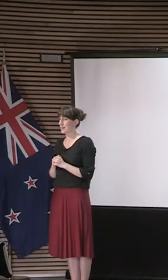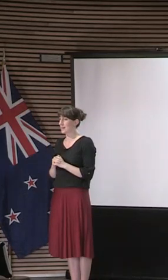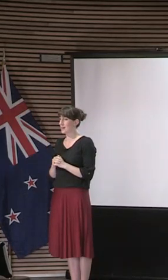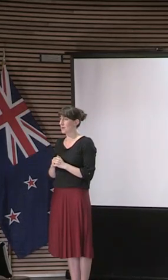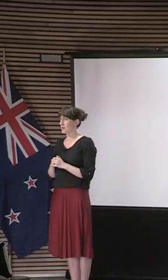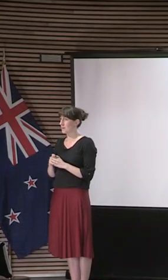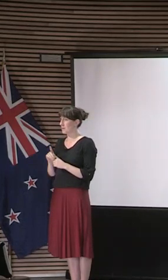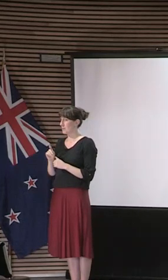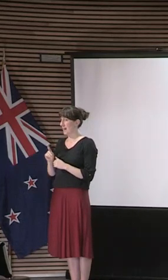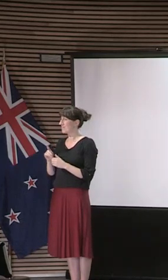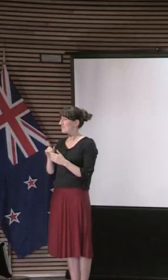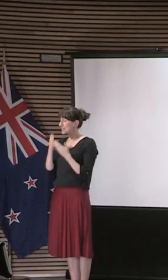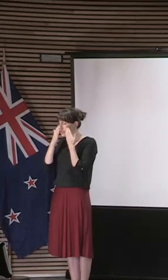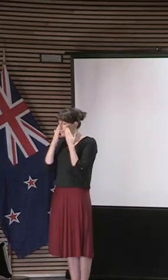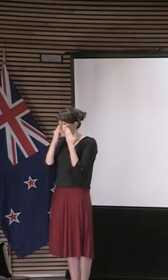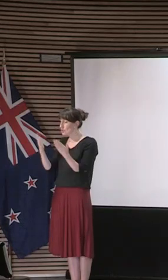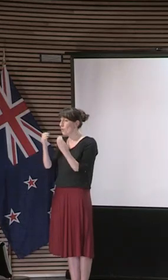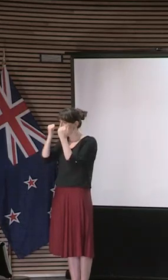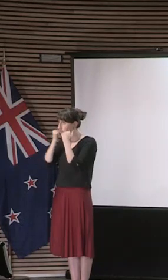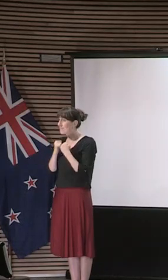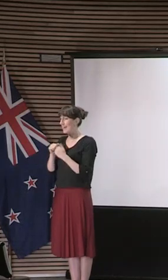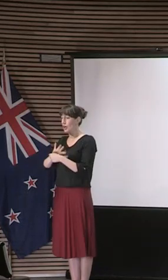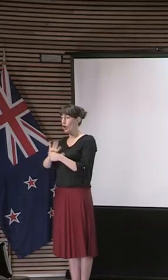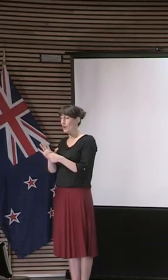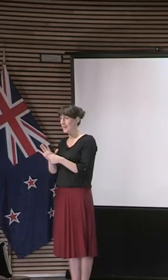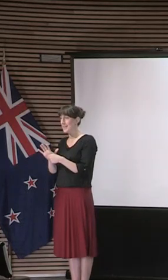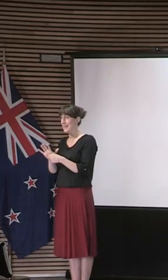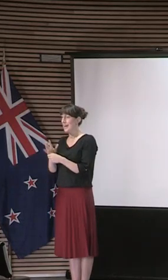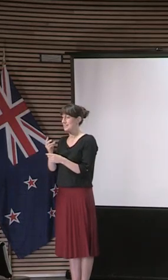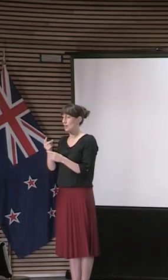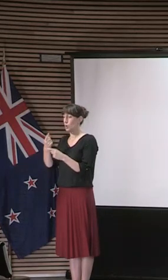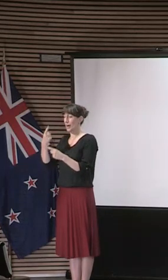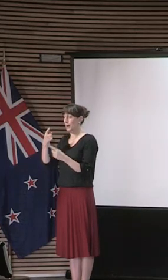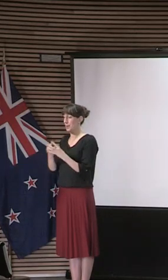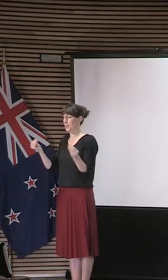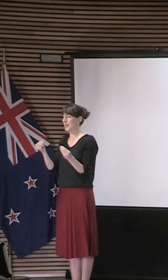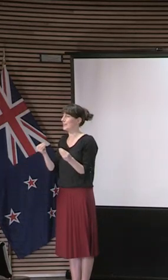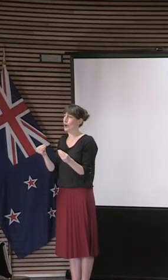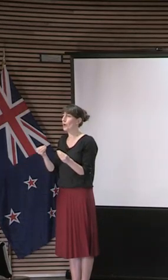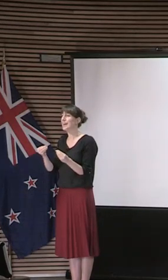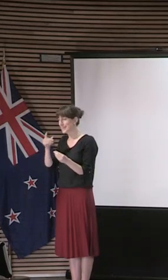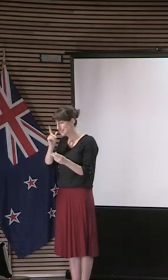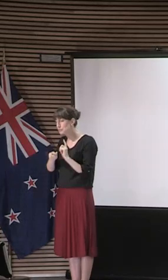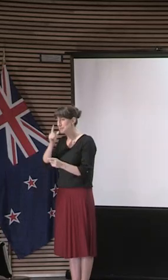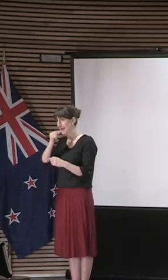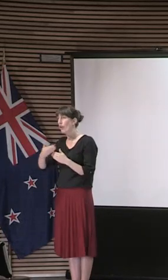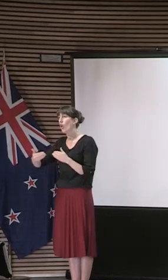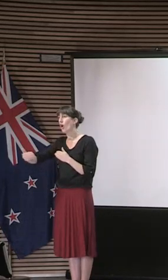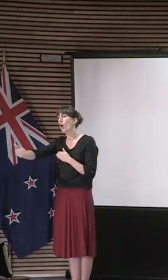nga kaiwhakaako me nga kaiwhakaako kei roto ano hoki i nga kaupapa o te whanau na reira kei te hiahia taatau ki te mahi i tetahi rangahau ki reira kia kitea he aha te ahuatanga o te mate, na te mea i whakaaro ahau ka whakamohio mai ki a maatau, me taku whakaaro ka whakamarama